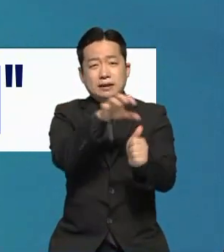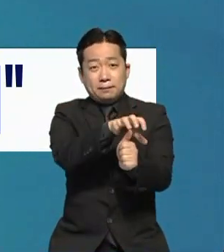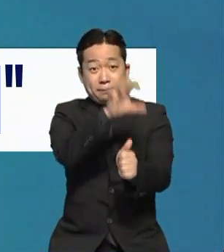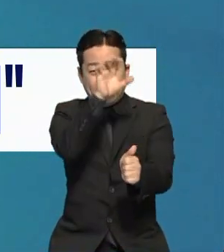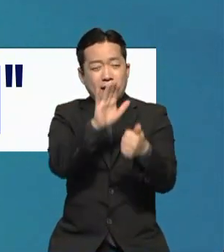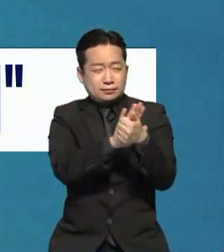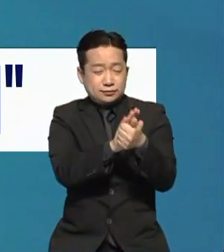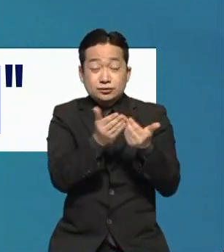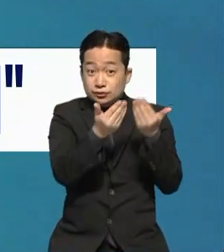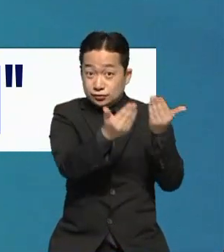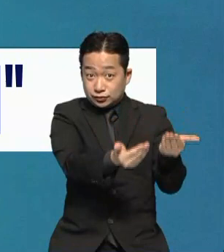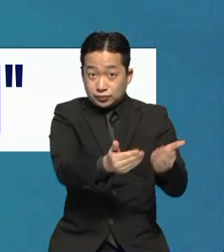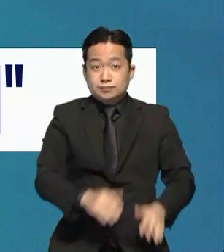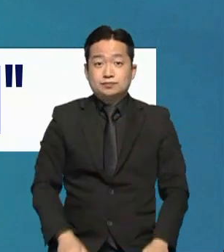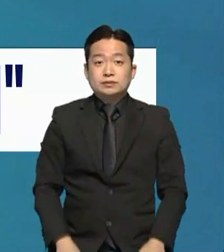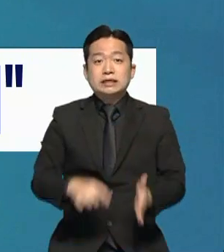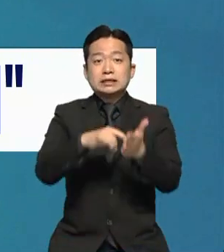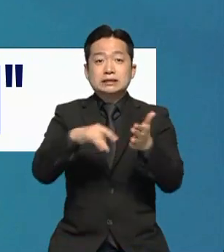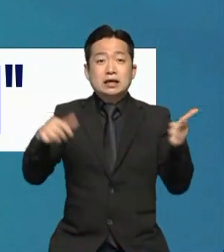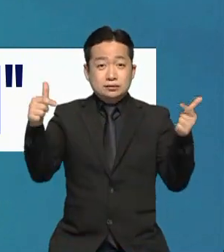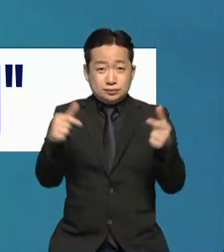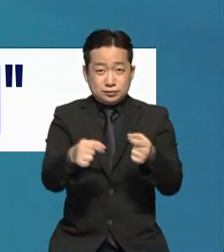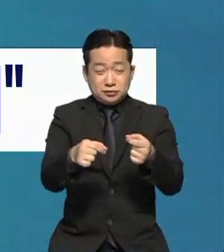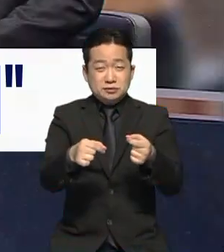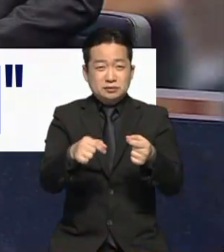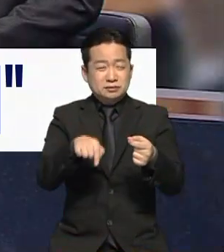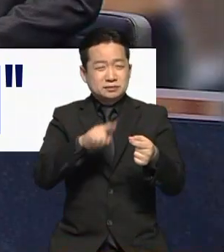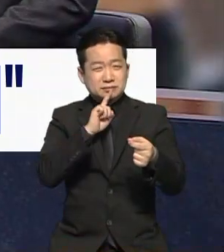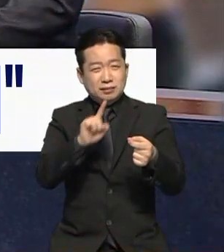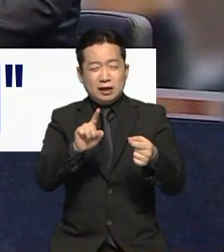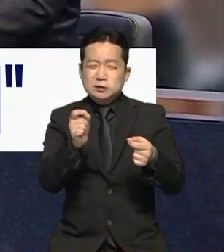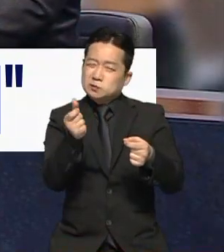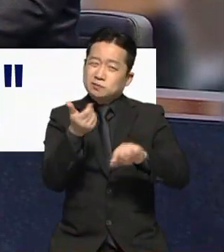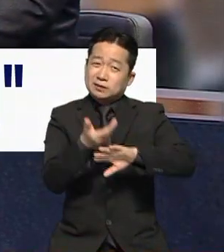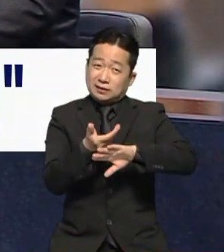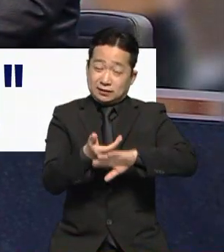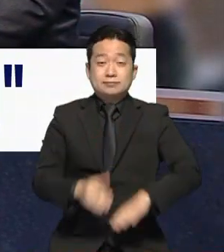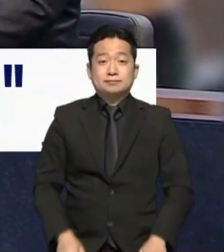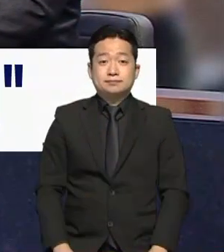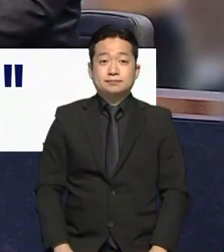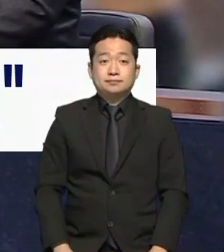매물 출현을 방해하고 있고요. 그래서 한시적으로 탈출 기회를 주자는 것이기 때문에 세금 깎아주는 정책이라고 할 수는 없고요.